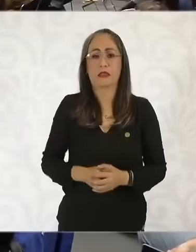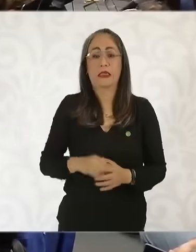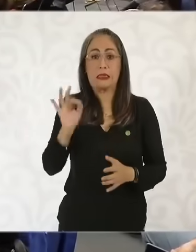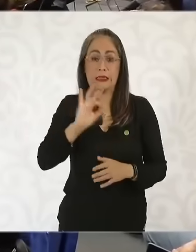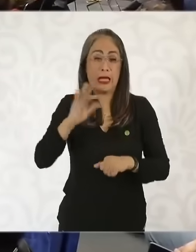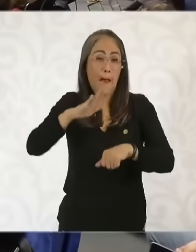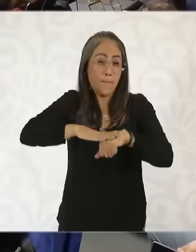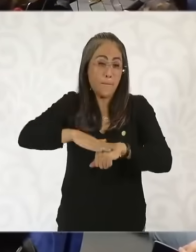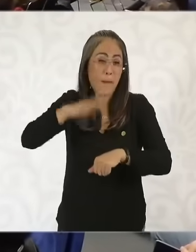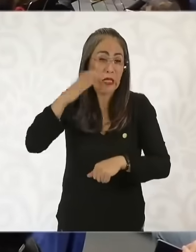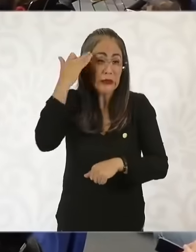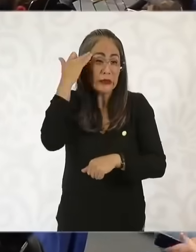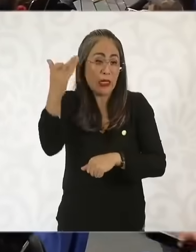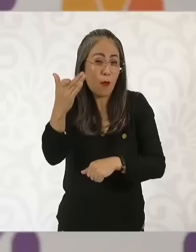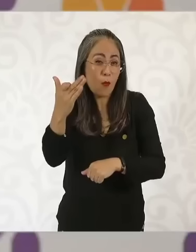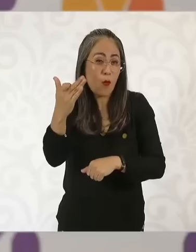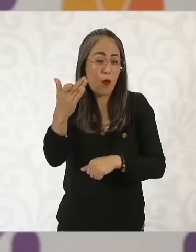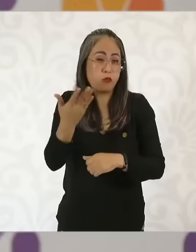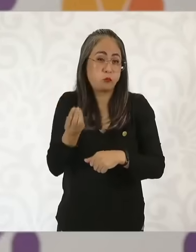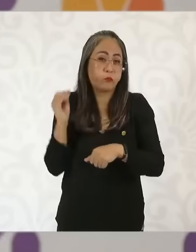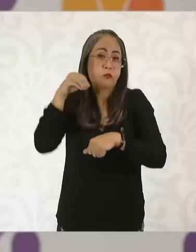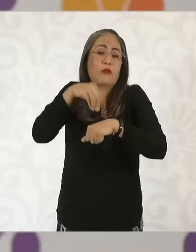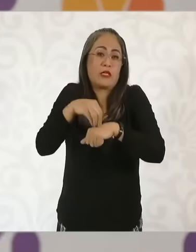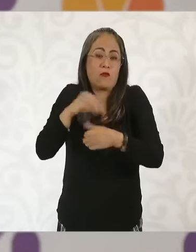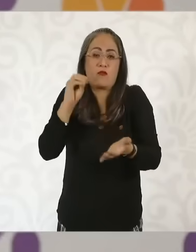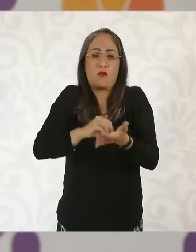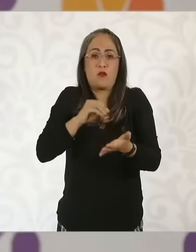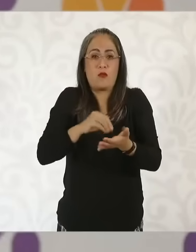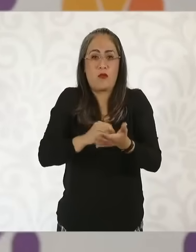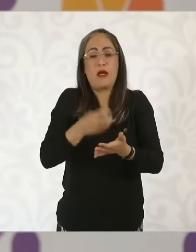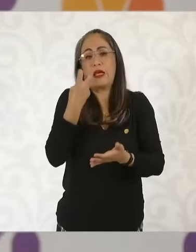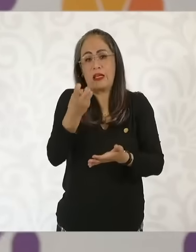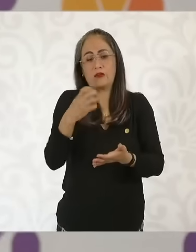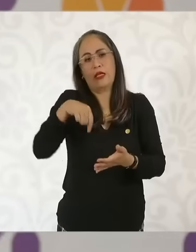vigencia a su patente, lo cual significa un costo para nuestro sistema de salud porque